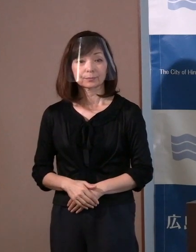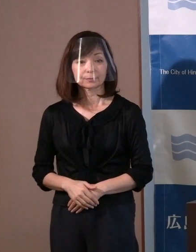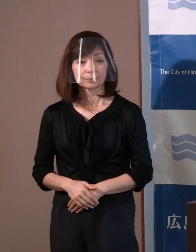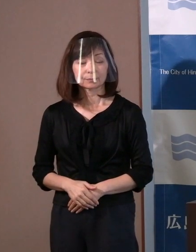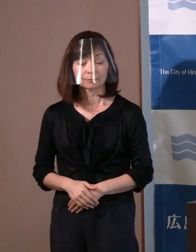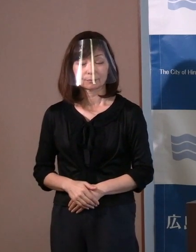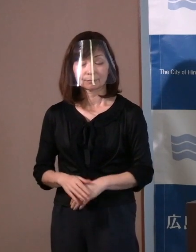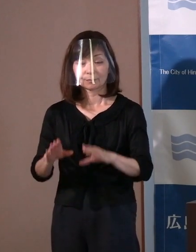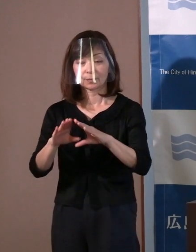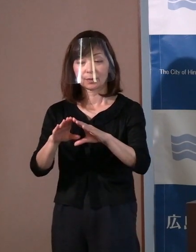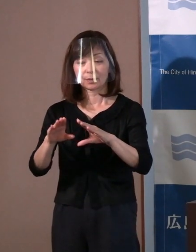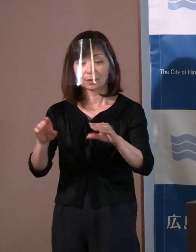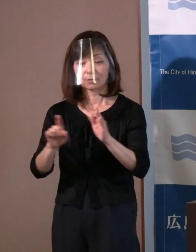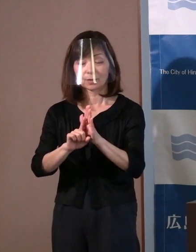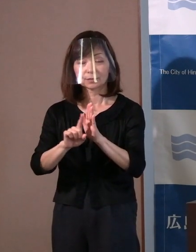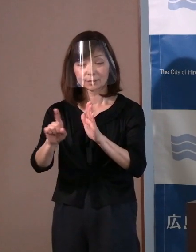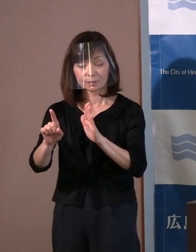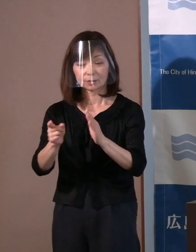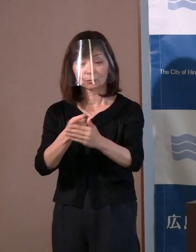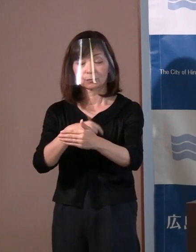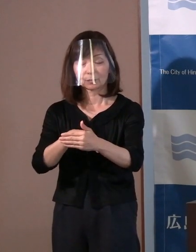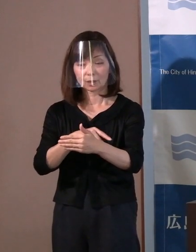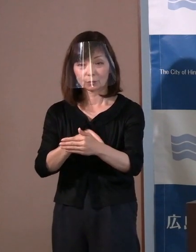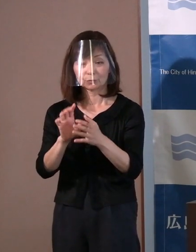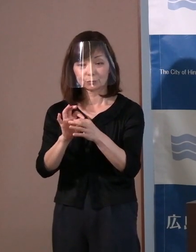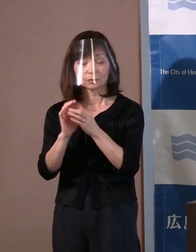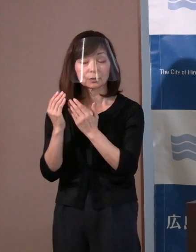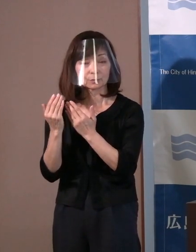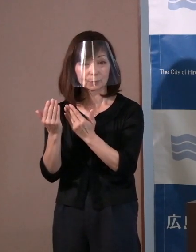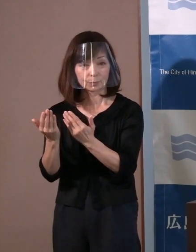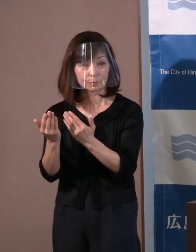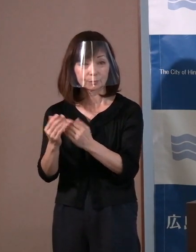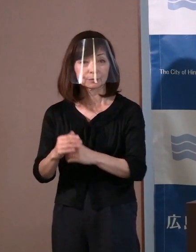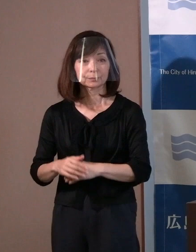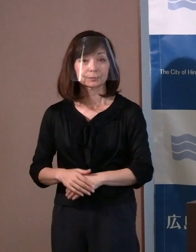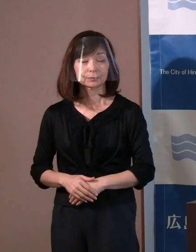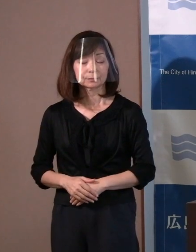(記者)平和宣言の内容の関係なのですが､ 最初の方に被爆後に女の子を産んだ